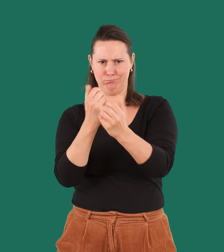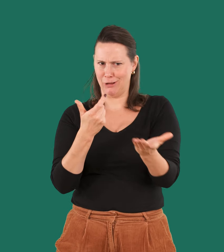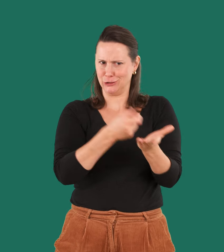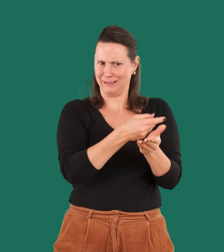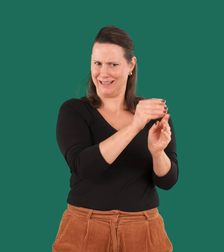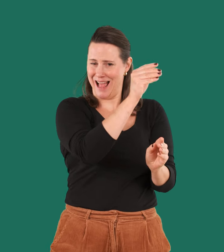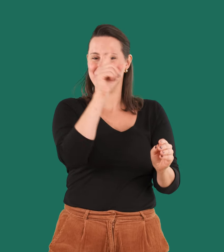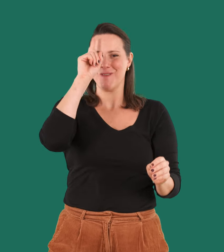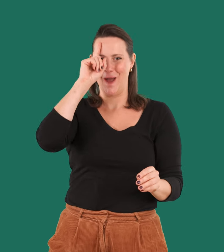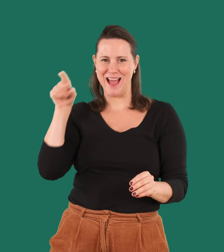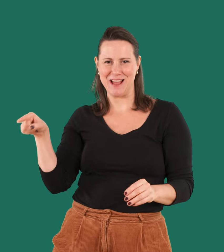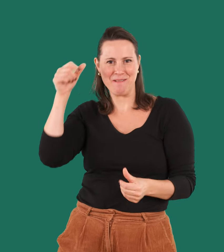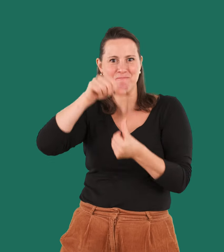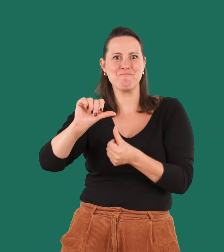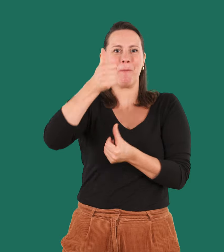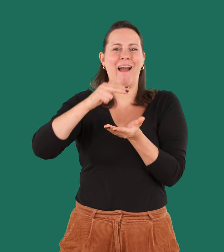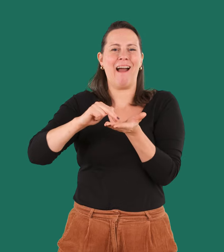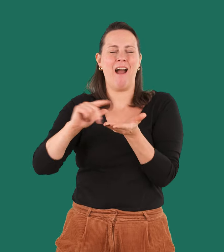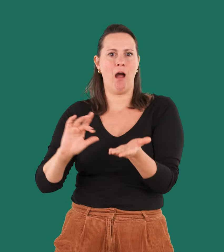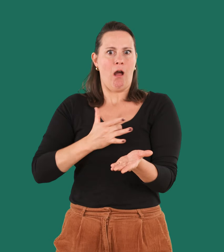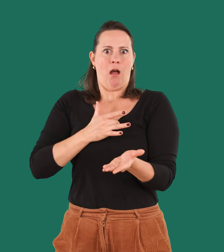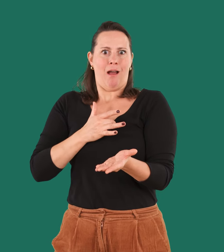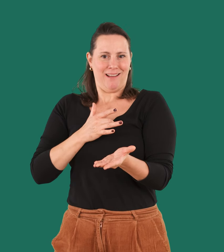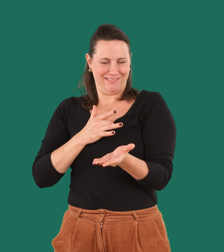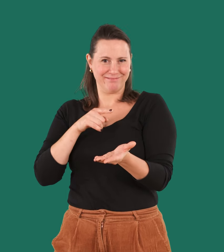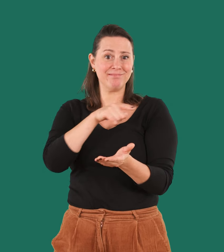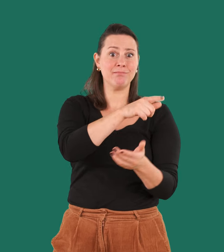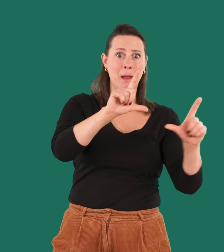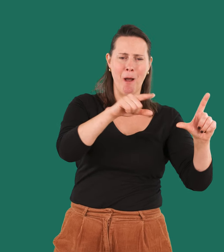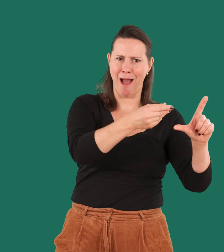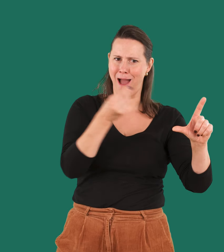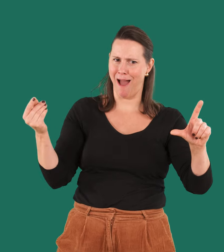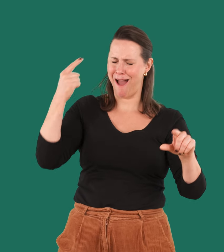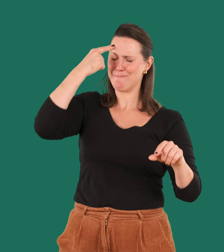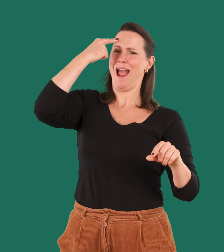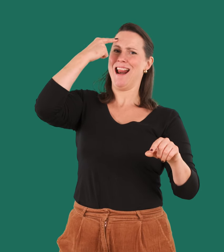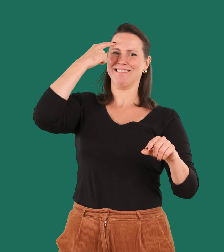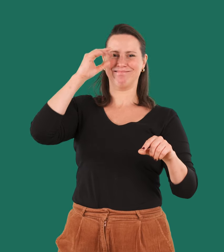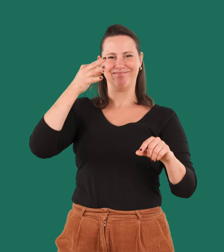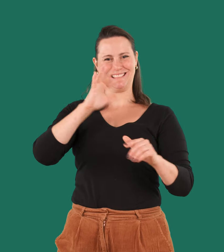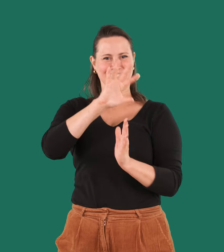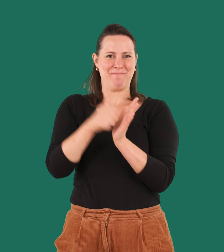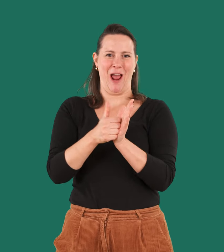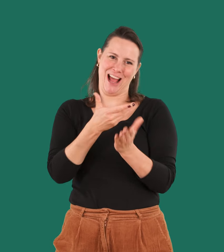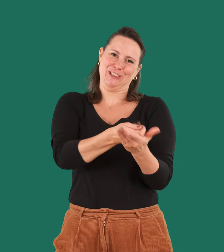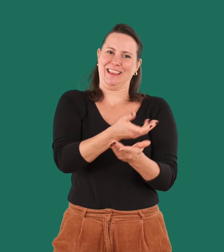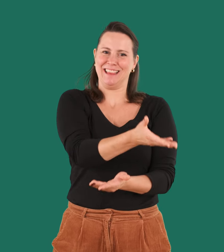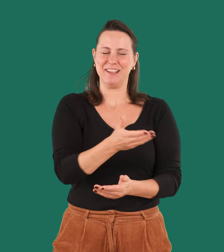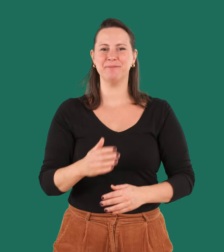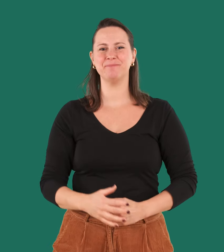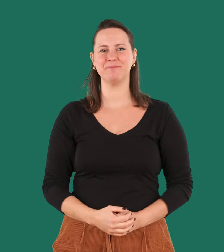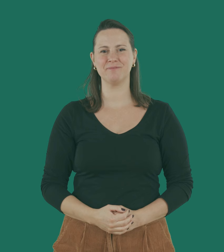Elle fait écho formellement au sein de sa collection, à ce premier coup de cœur.